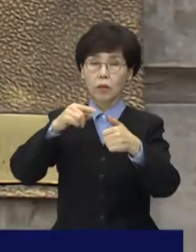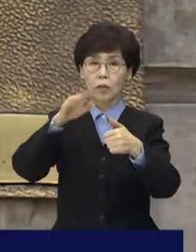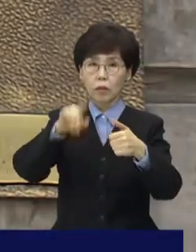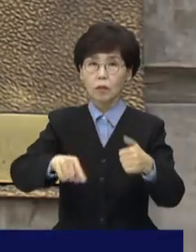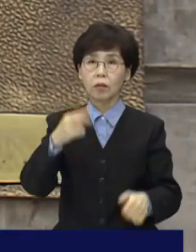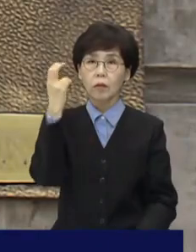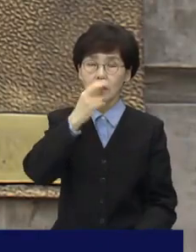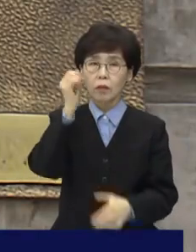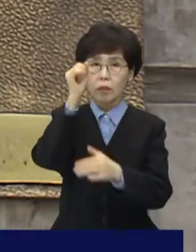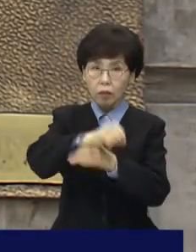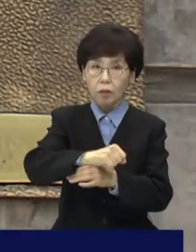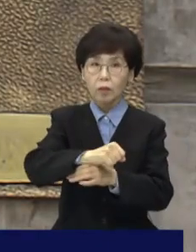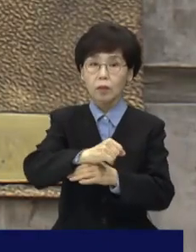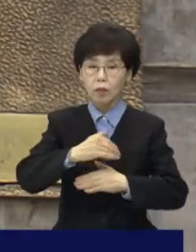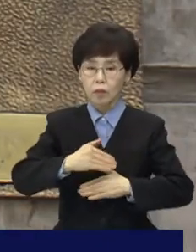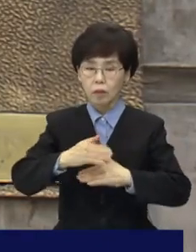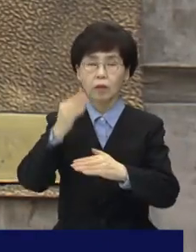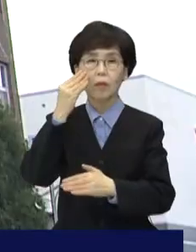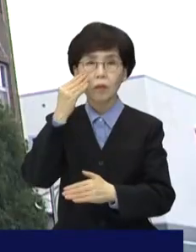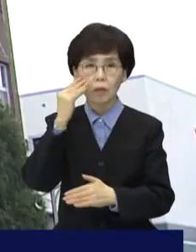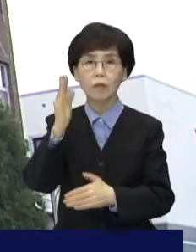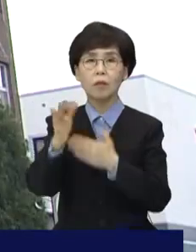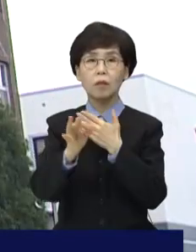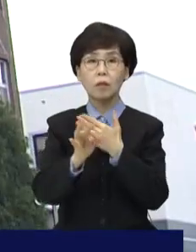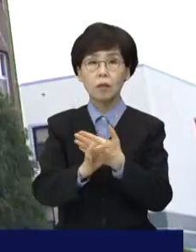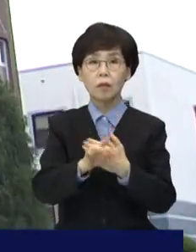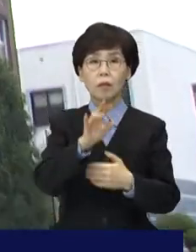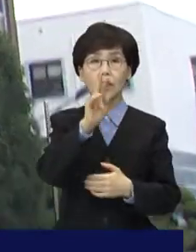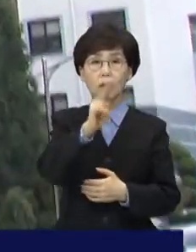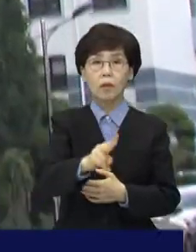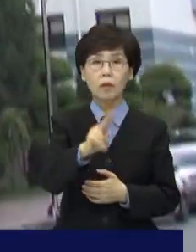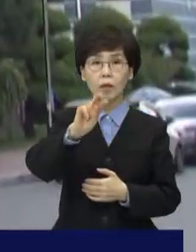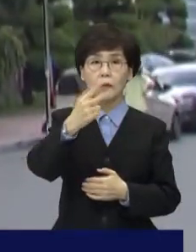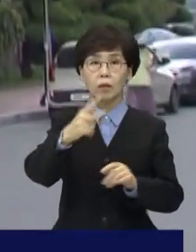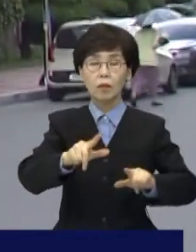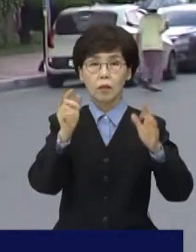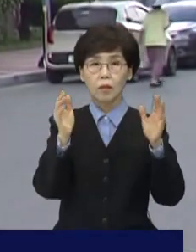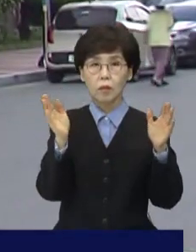승인 등 통합 절차가 순조롭게 진행되면 27년도부터 통합 부산대 신입생이 선발될